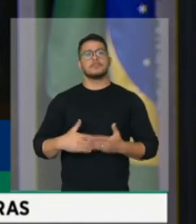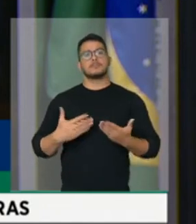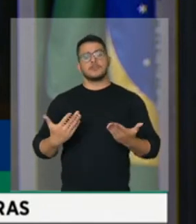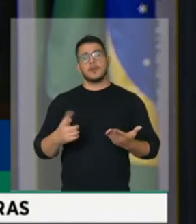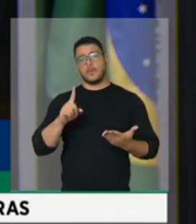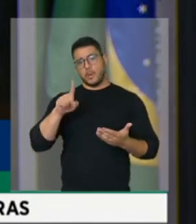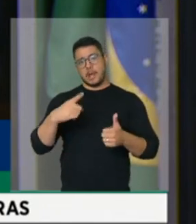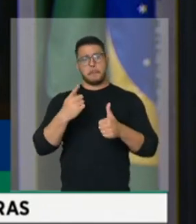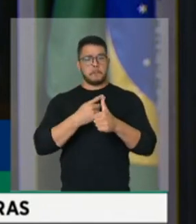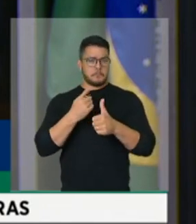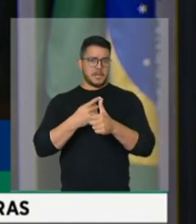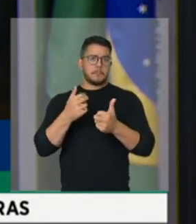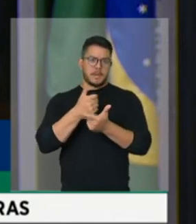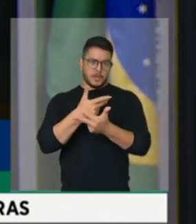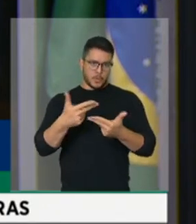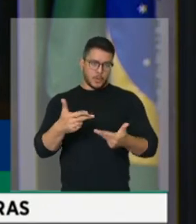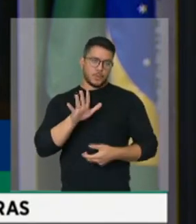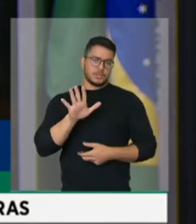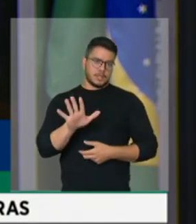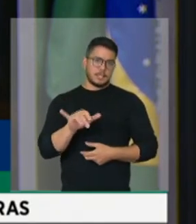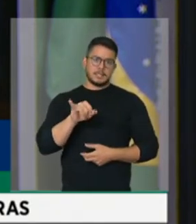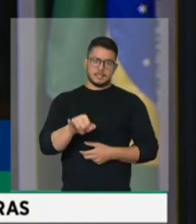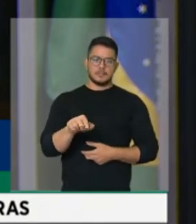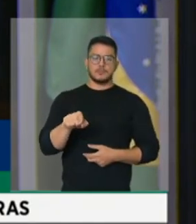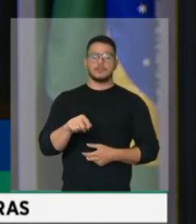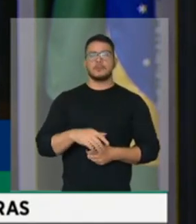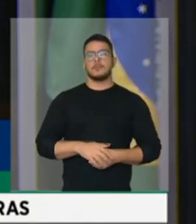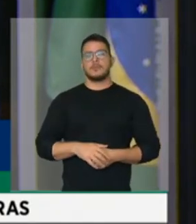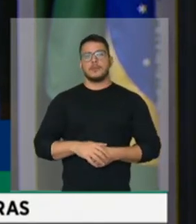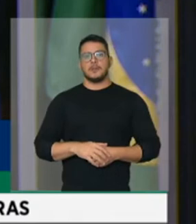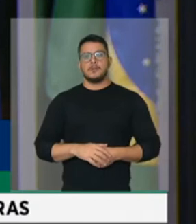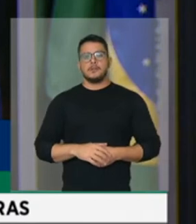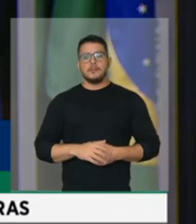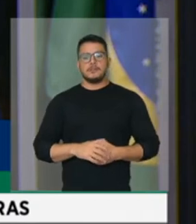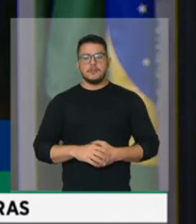ACATAR OU NÃO A DEMANDA É OUTRA HISTÓRIA QUANDO AS RELAÇÕES SE ESTABELECEM E EU TENHO CERTEZA QUE TEM SIDO